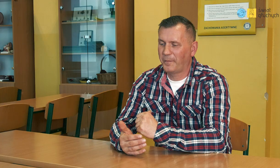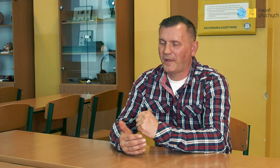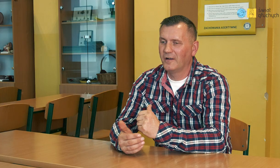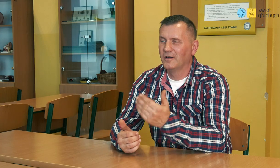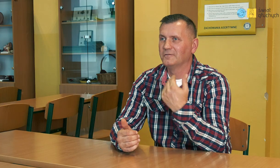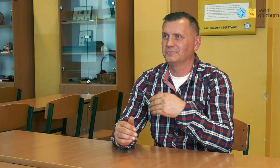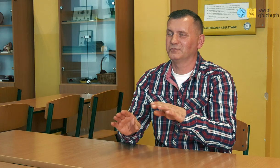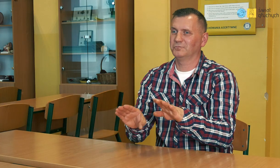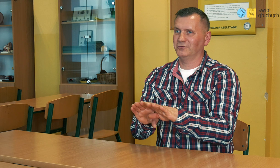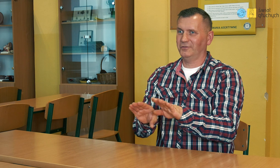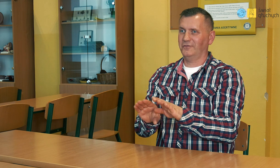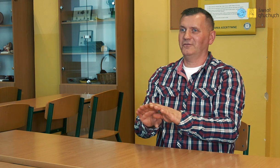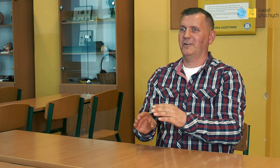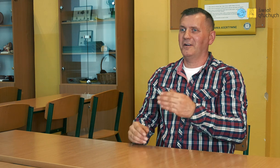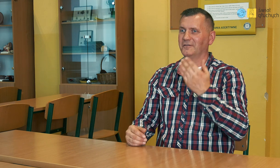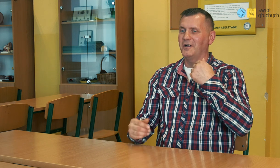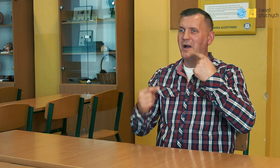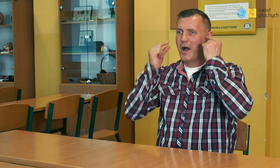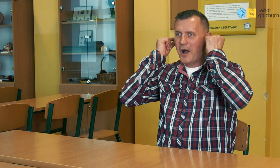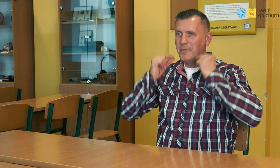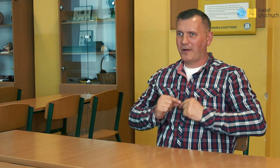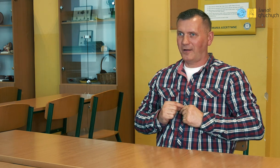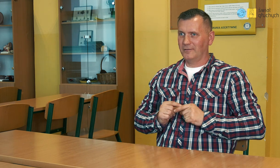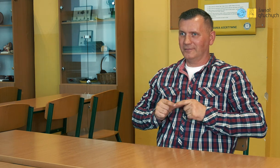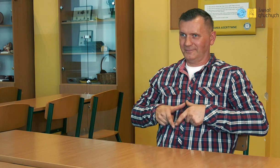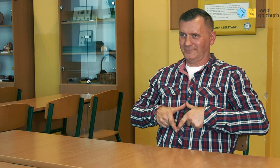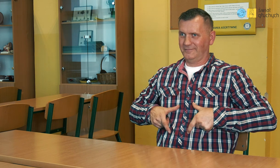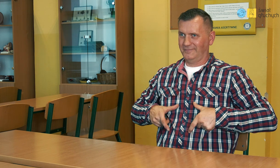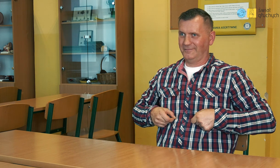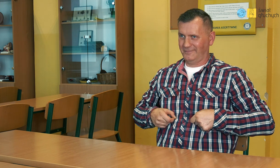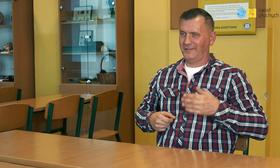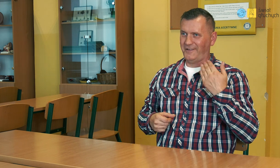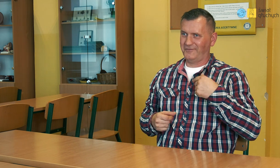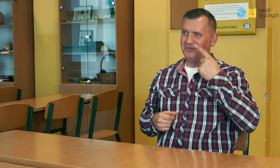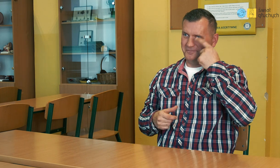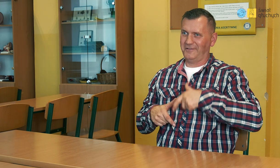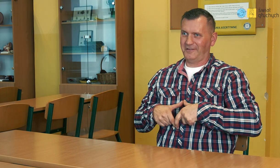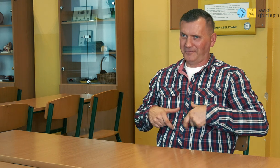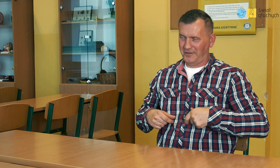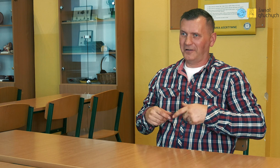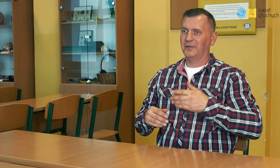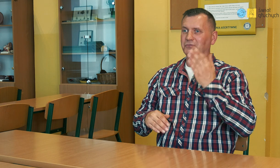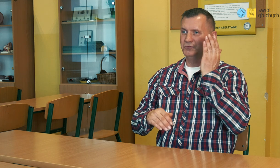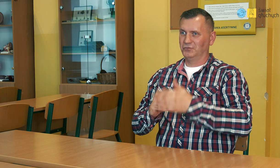W podstawówce miałem aparat - słuchawki z kwadratową pętlą.